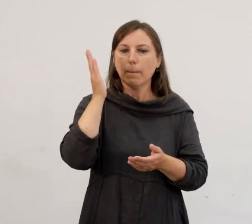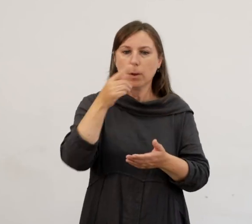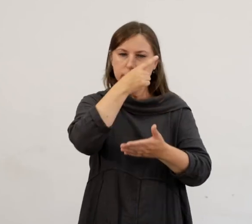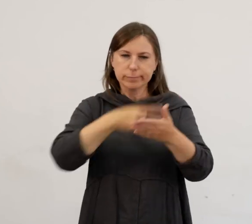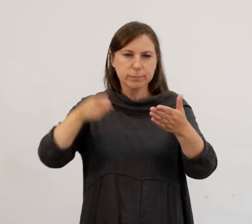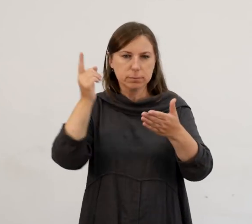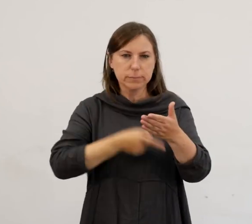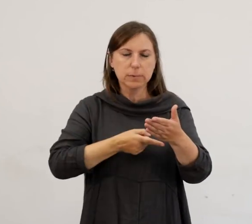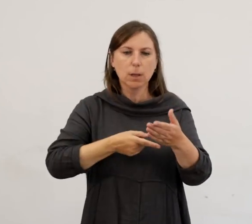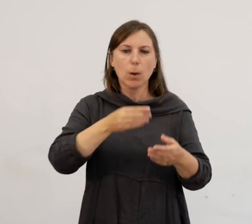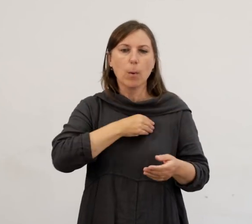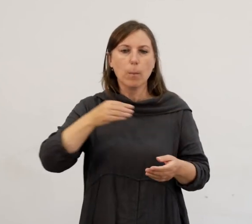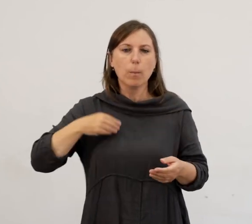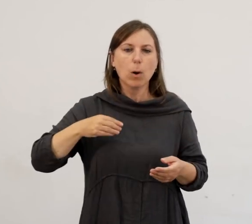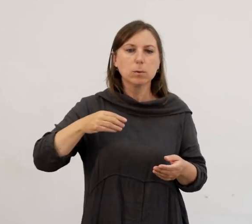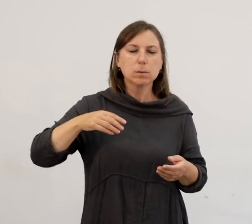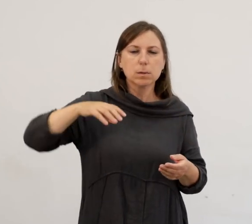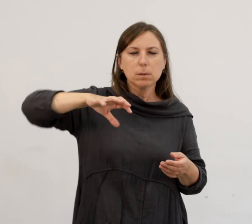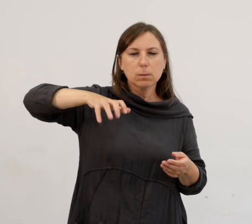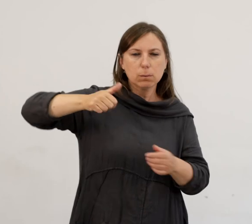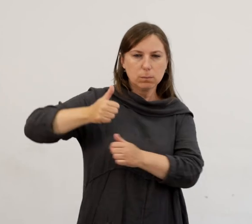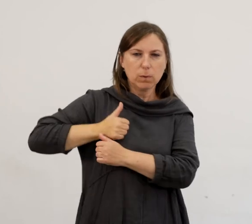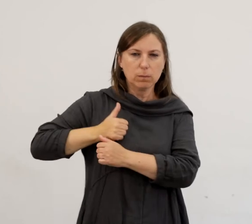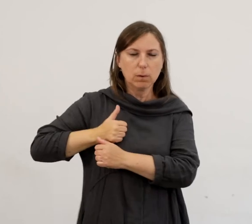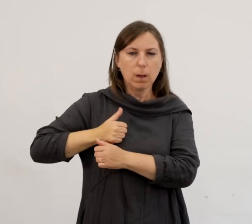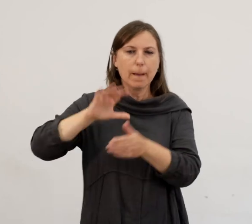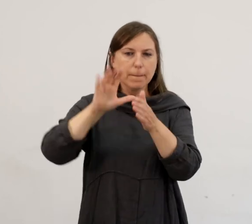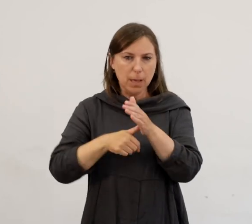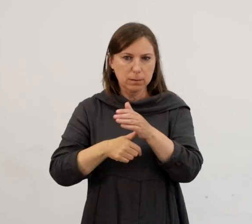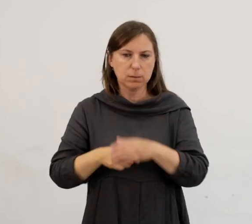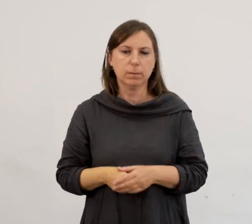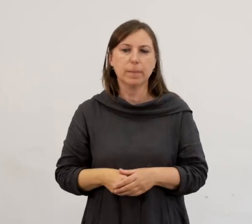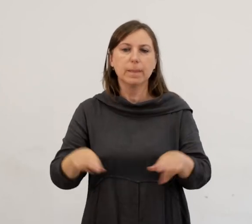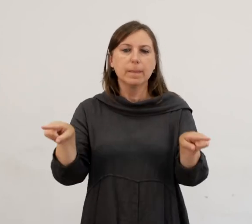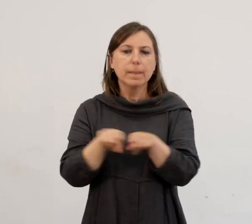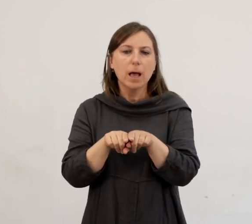Przez prawie 150 lat w mieście nie było polskich żołnierzy.